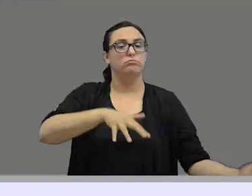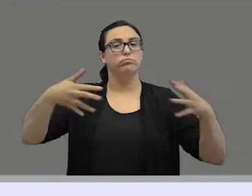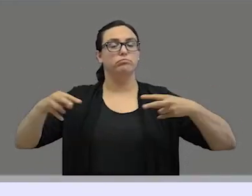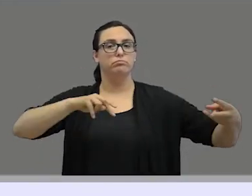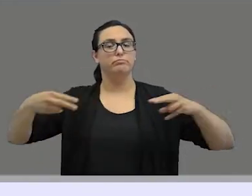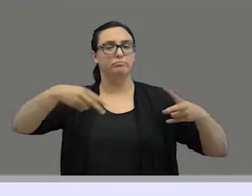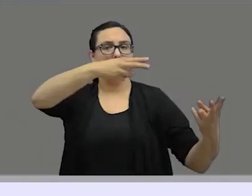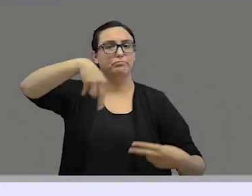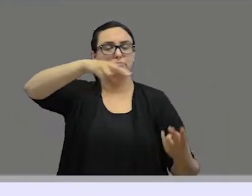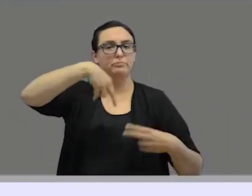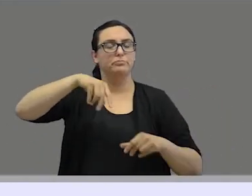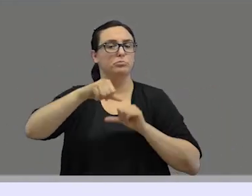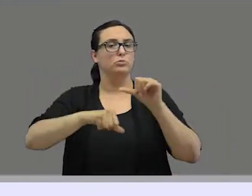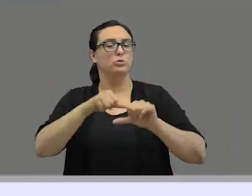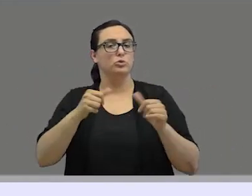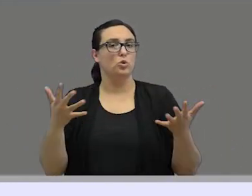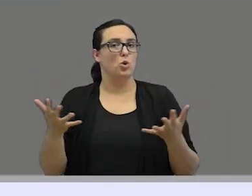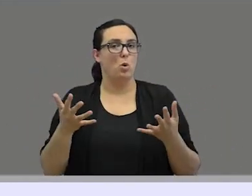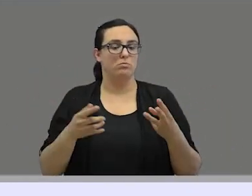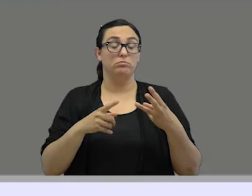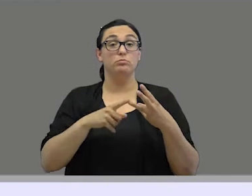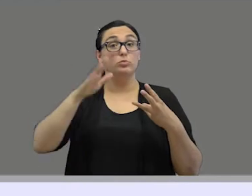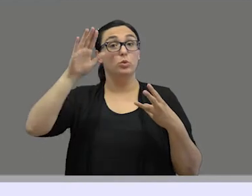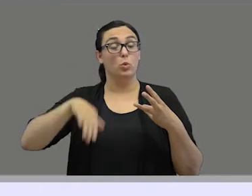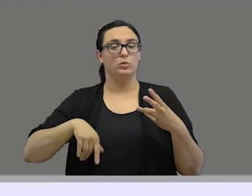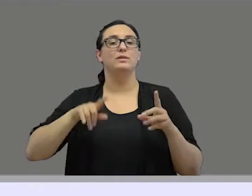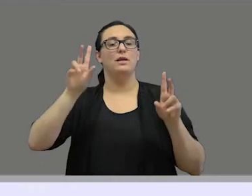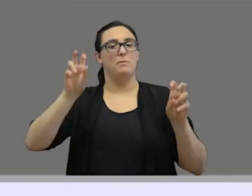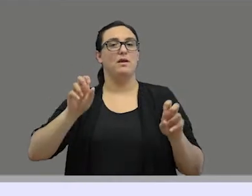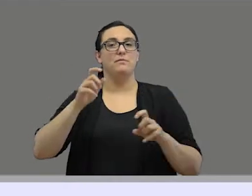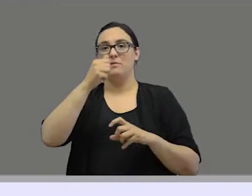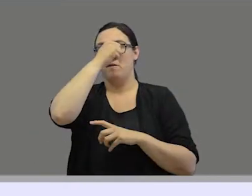von Rundfunksendungen ansehen, und wir werden Ihnen gehörlose Dolmetscher vorstellen.